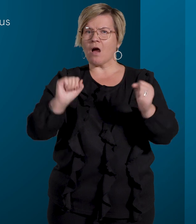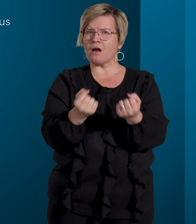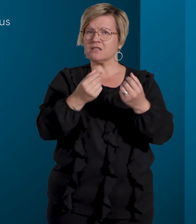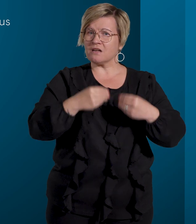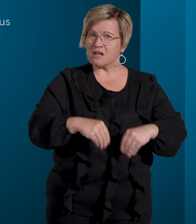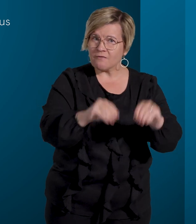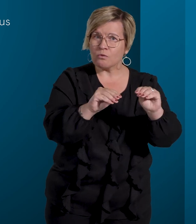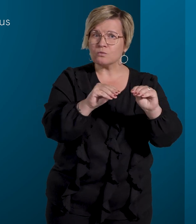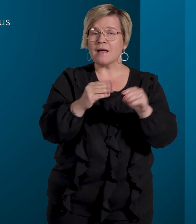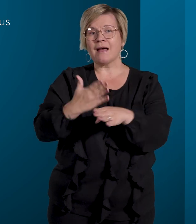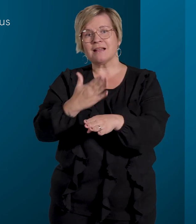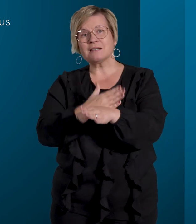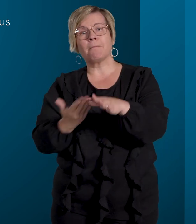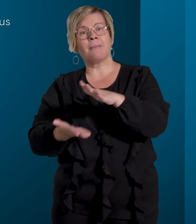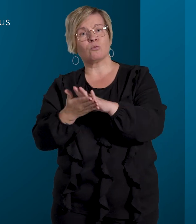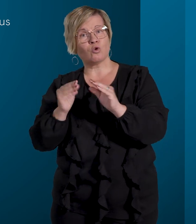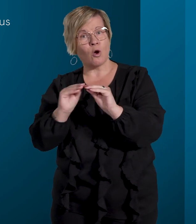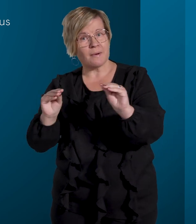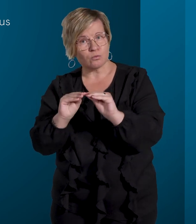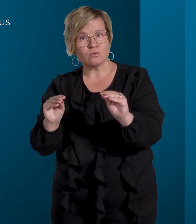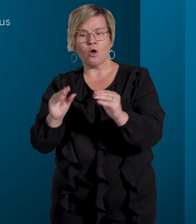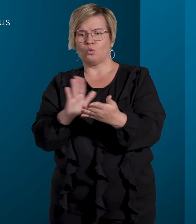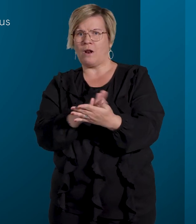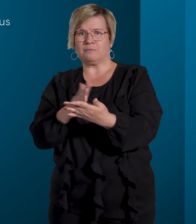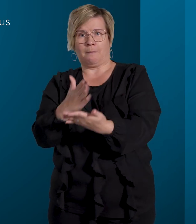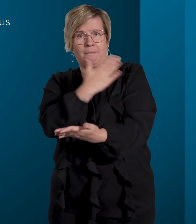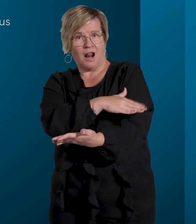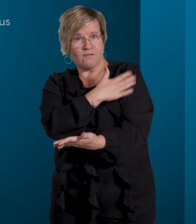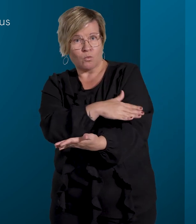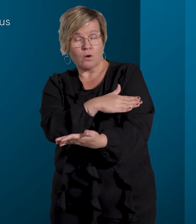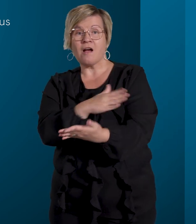ohjeistukset varhaiskasvatuksen ja esi- ja perusopetuksen tulkitsemispalvelusta, -